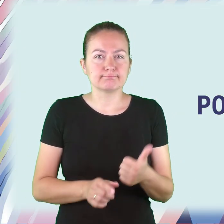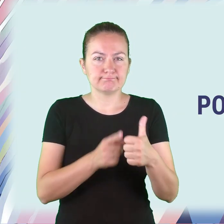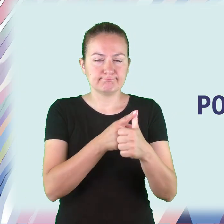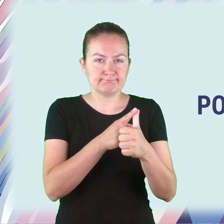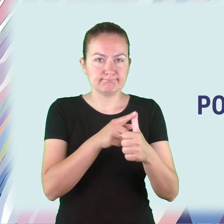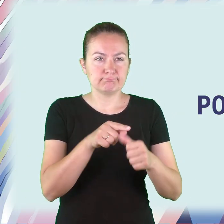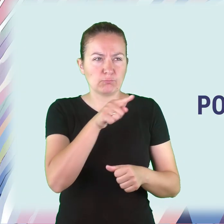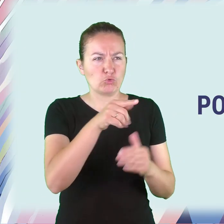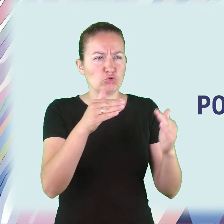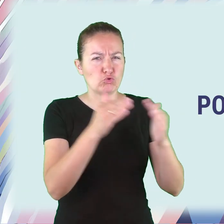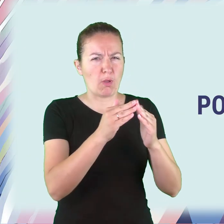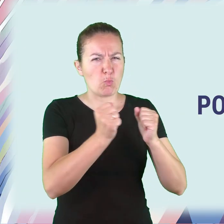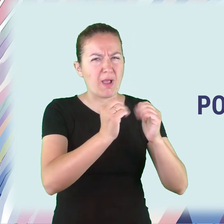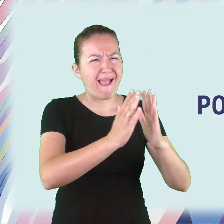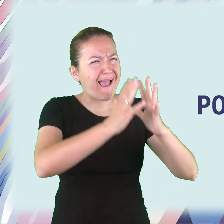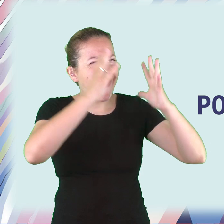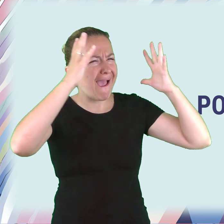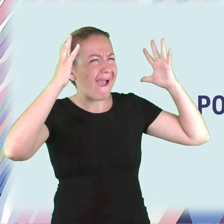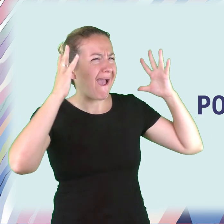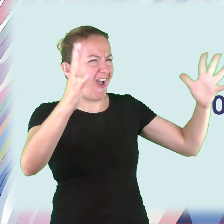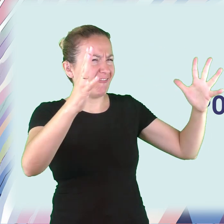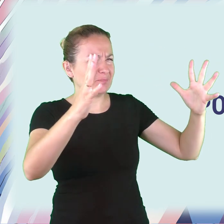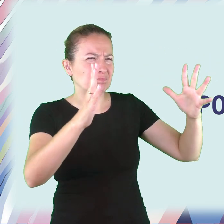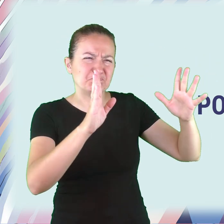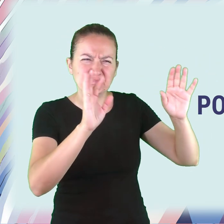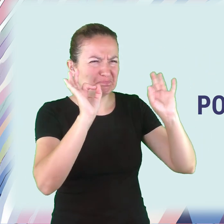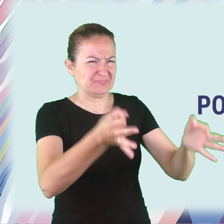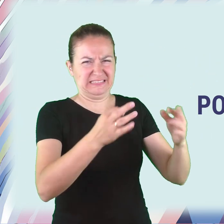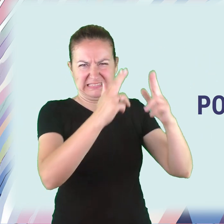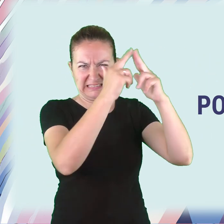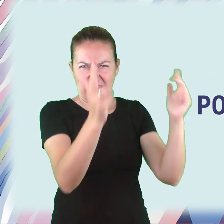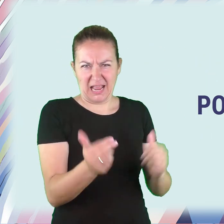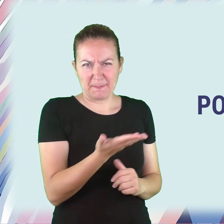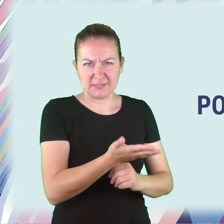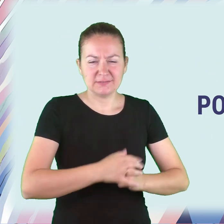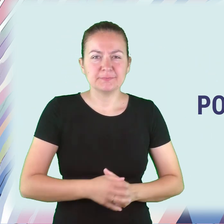1. Ten dom jest wielki niczym zamek.